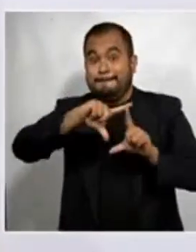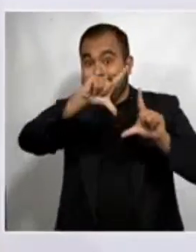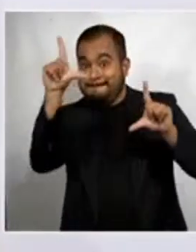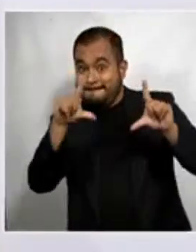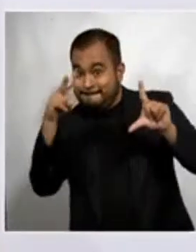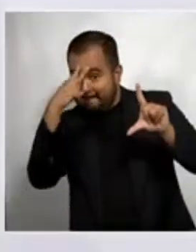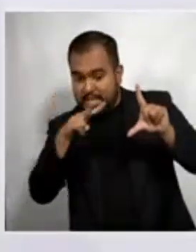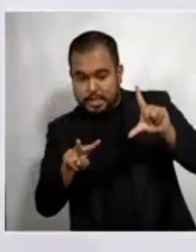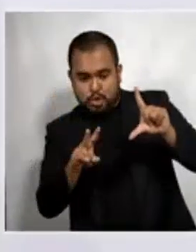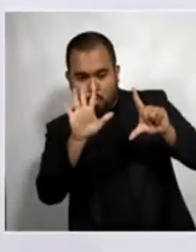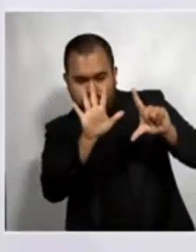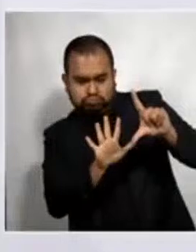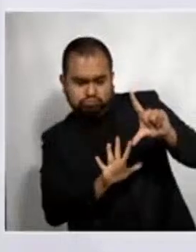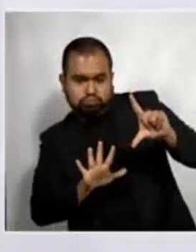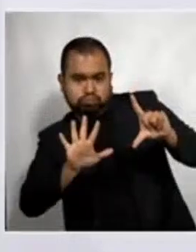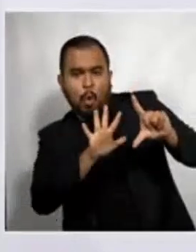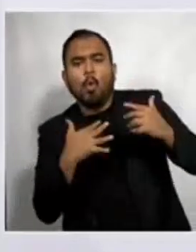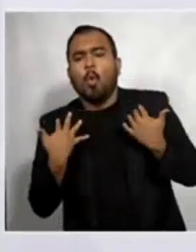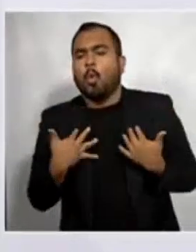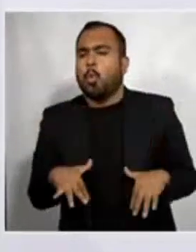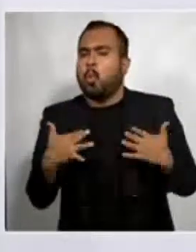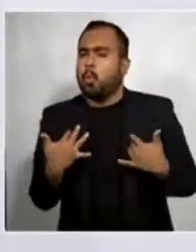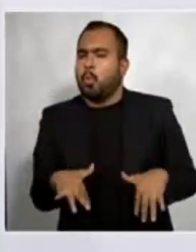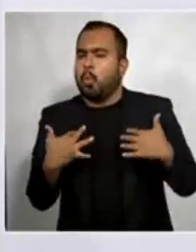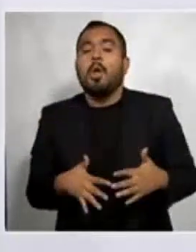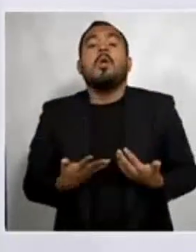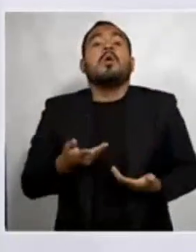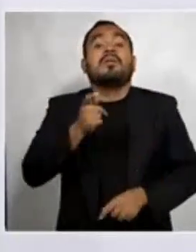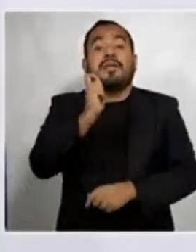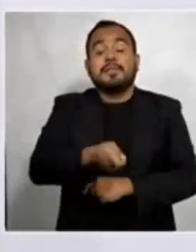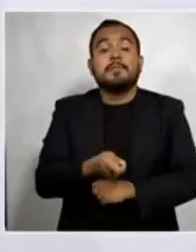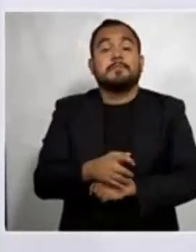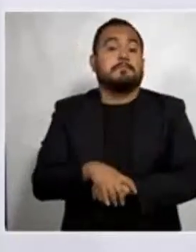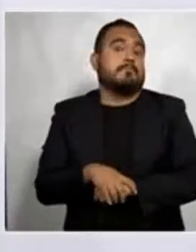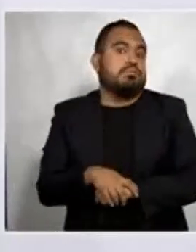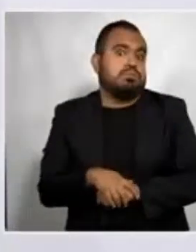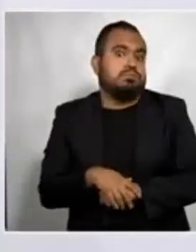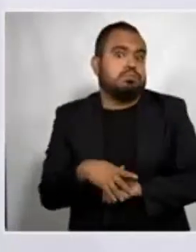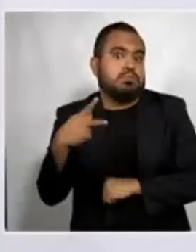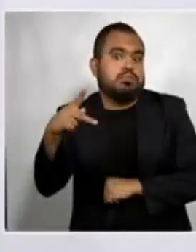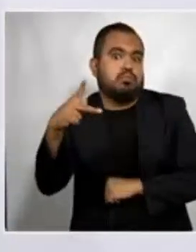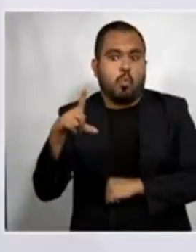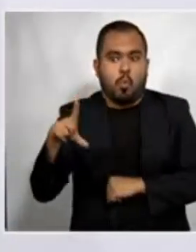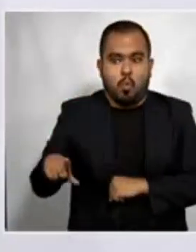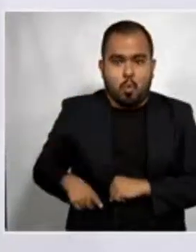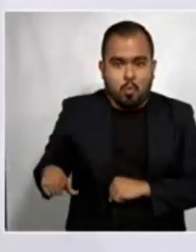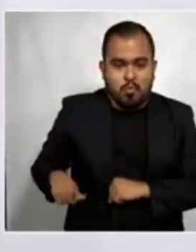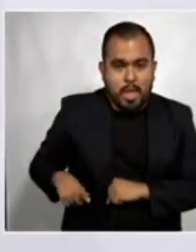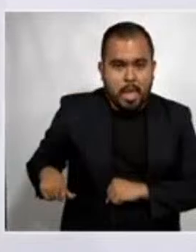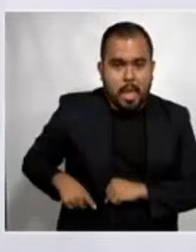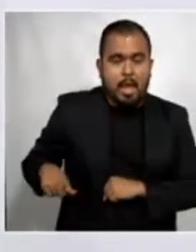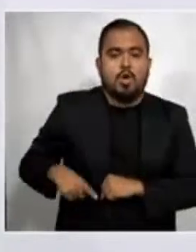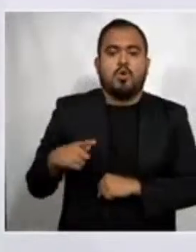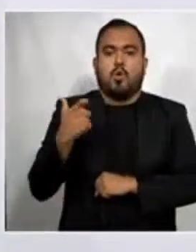inversión tan importante efectuada por su gobierno, por el gobierno de la República,